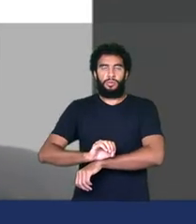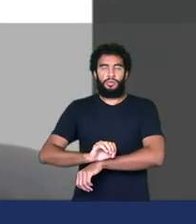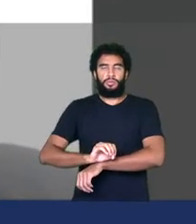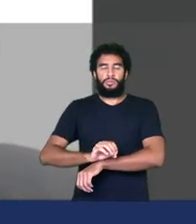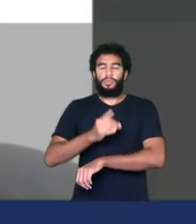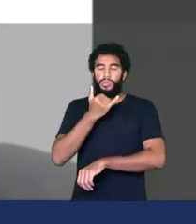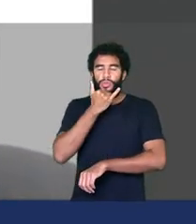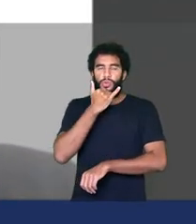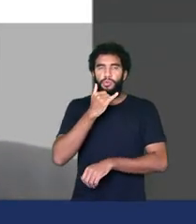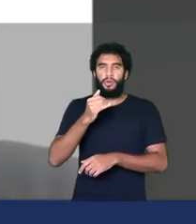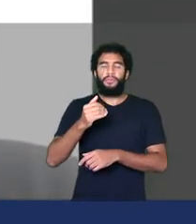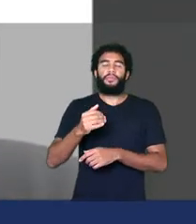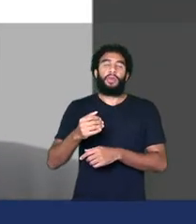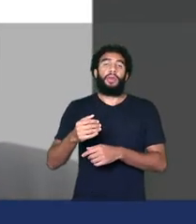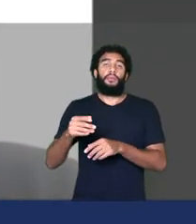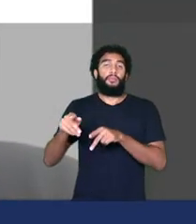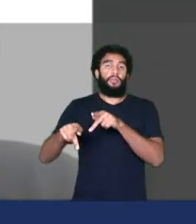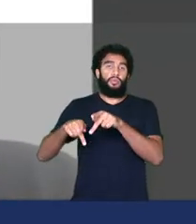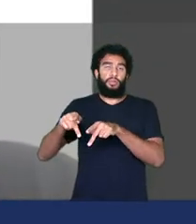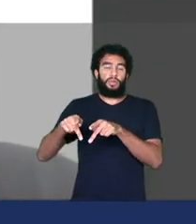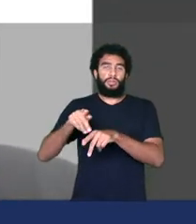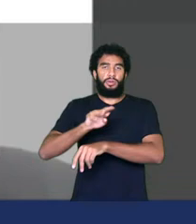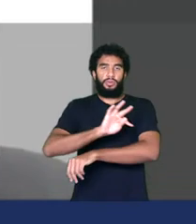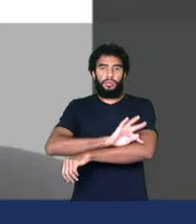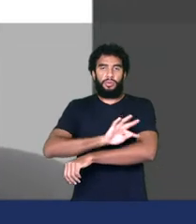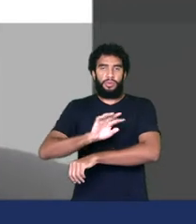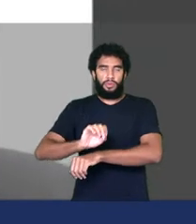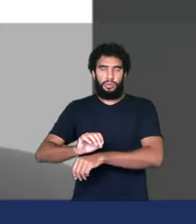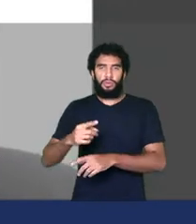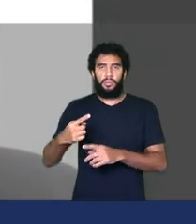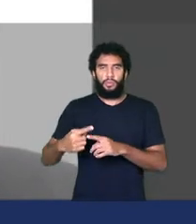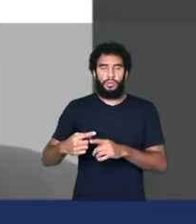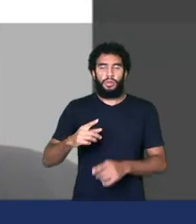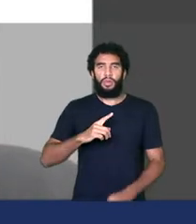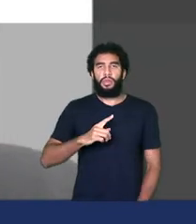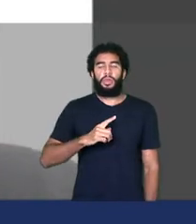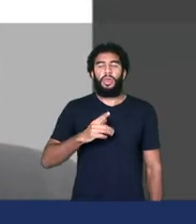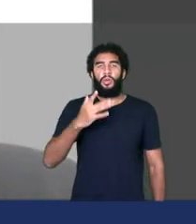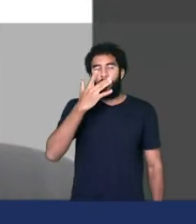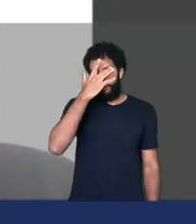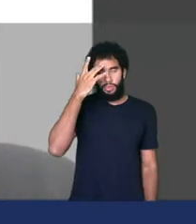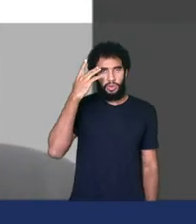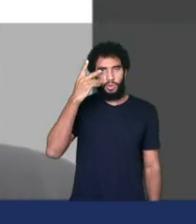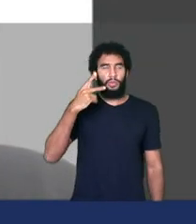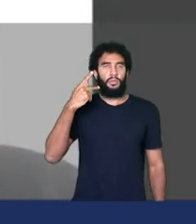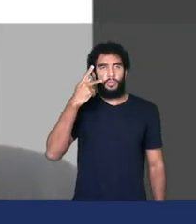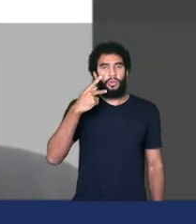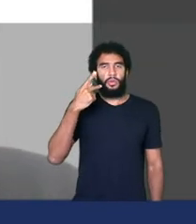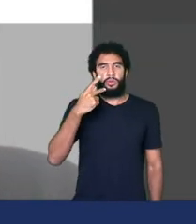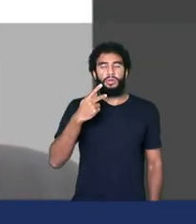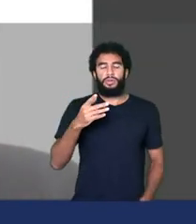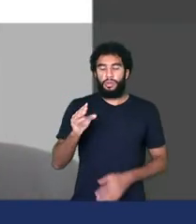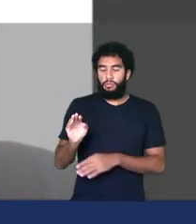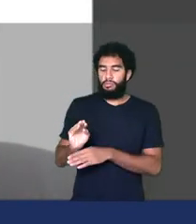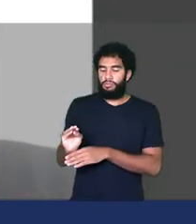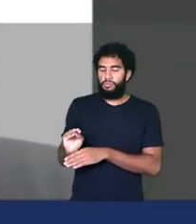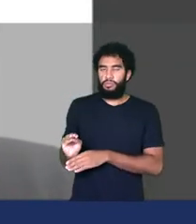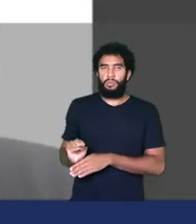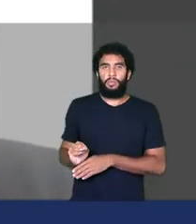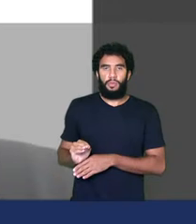POVO DO TOCANTINS, QUE DEVE TER ORGULHO DE TER UM GRANDE PARLAMENTAR DAS CAUSAS DA SOCIEDADE BRASILEIRA.